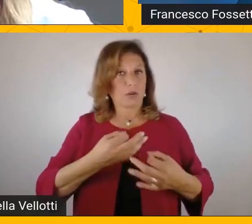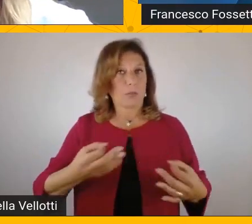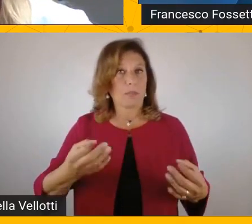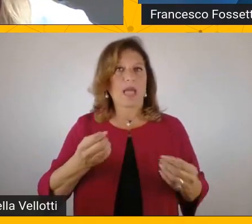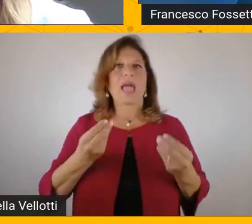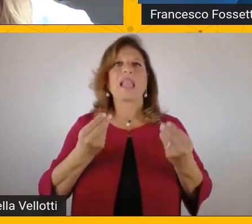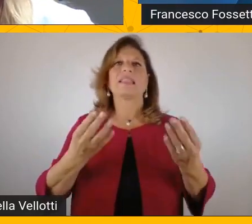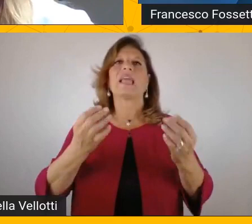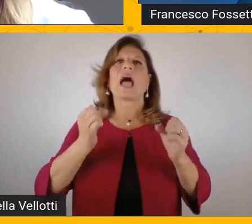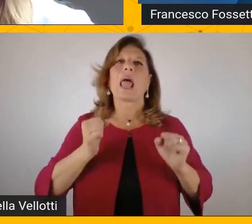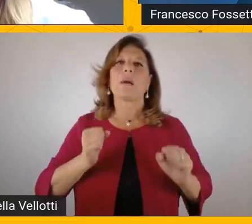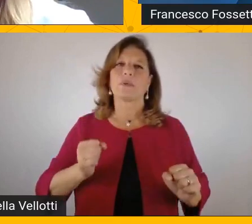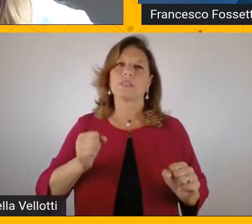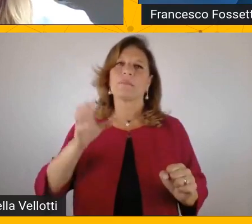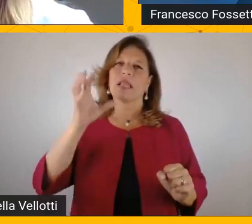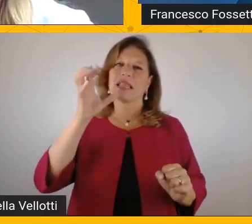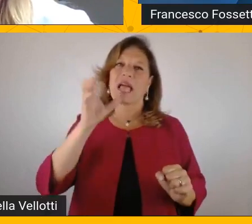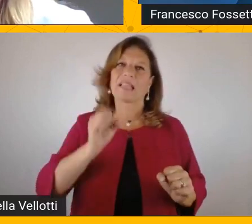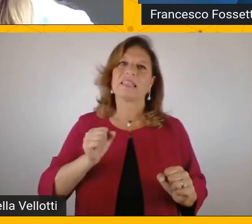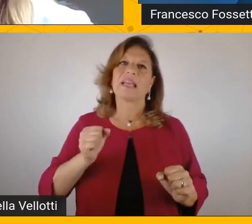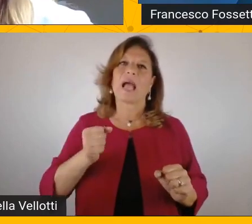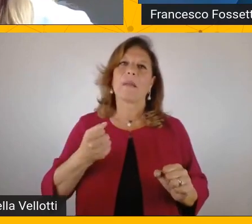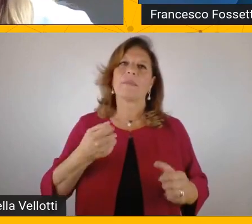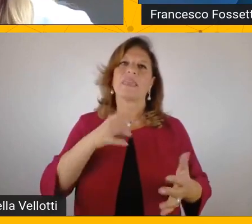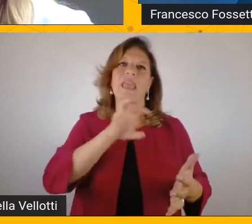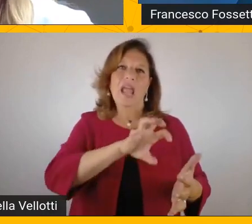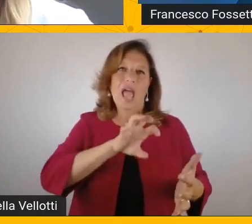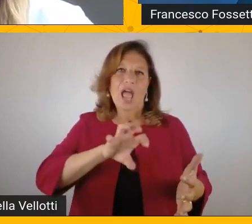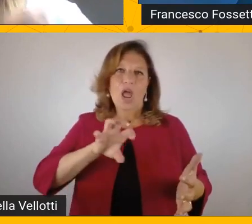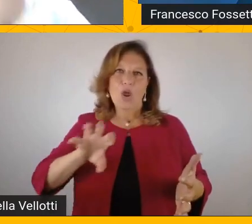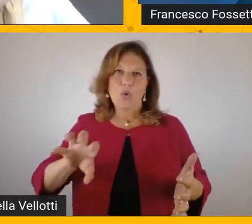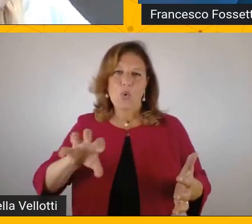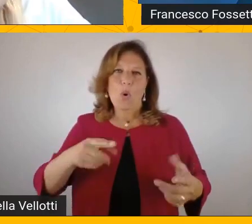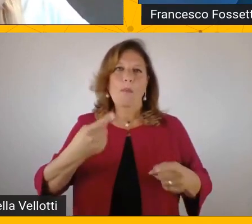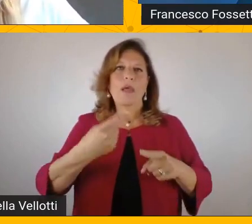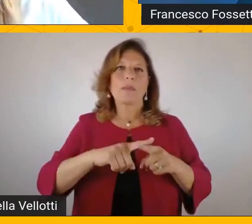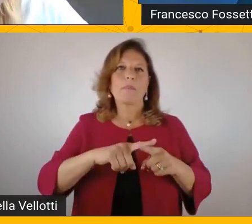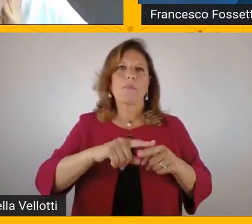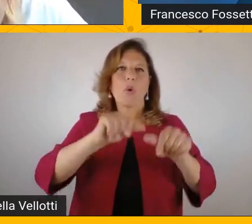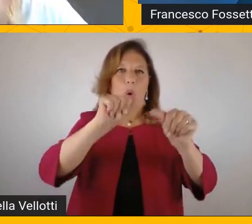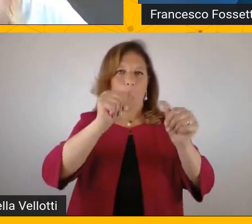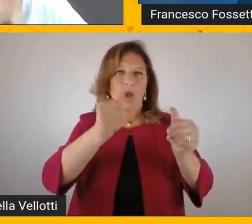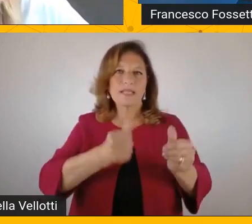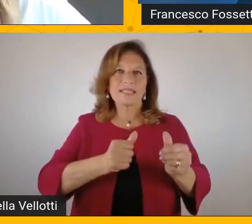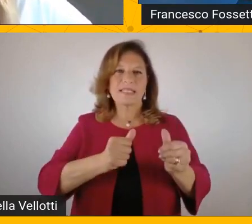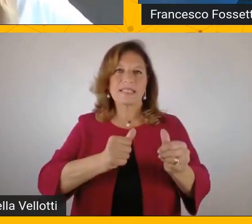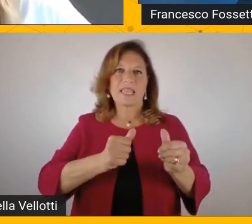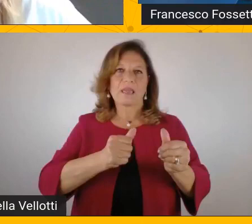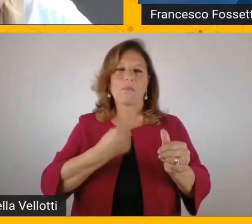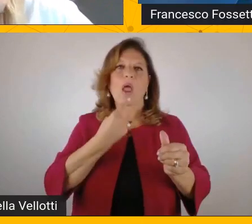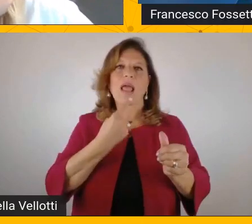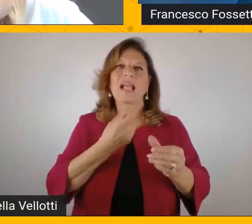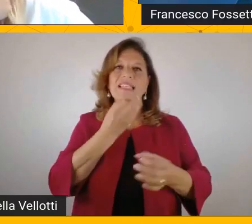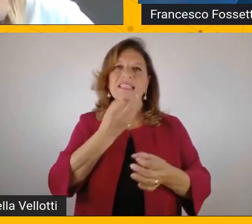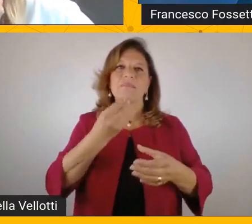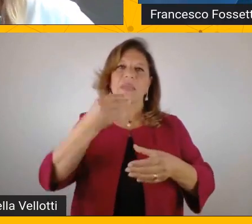appunto eh che permette di iniziare a familiarizzare non solo con i numeri ma con quelle